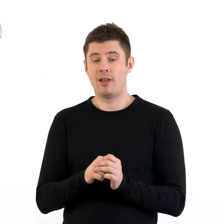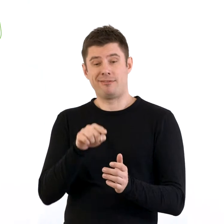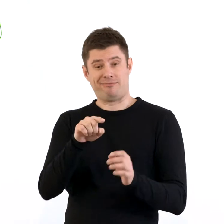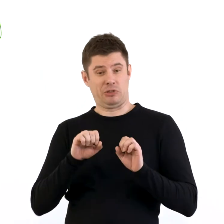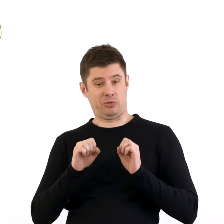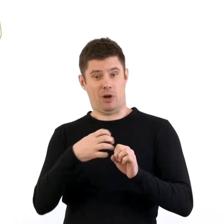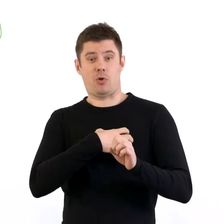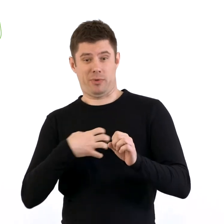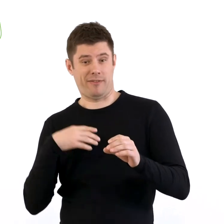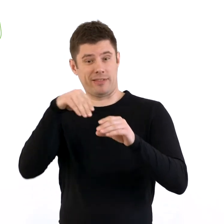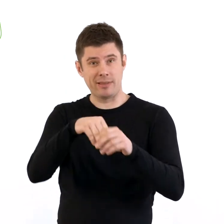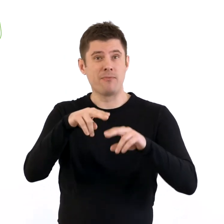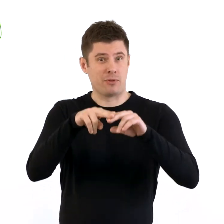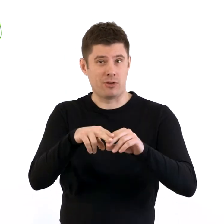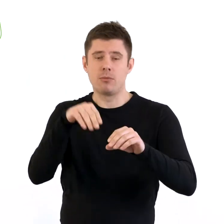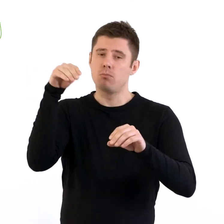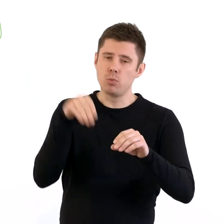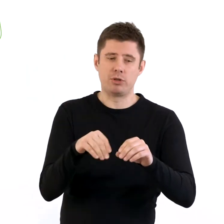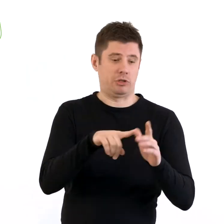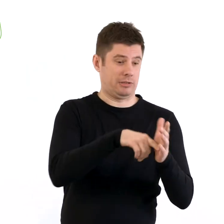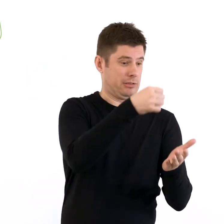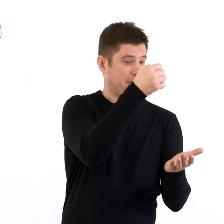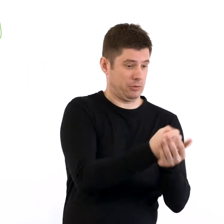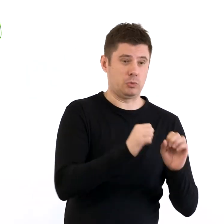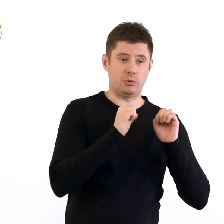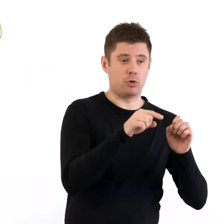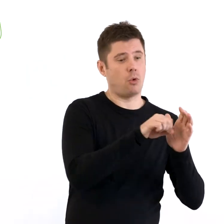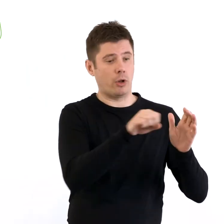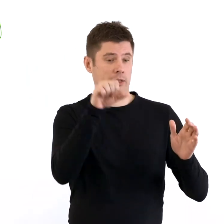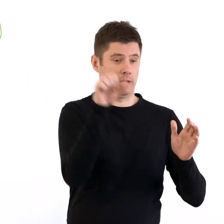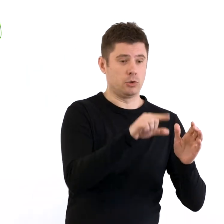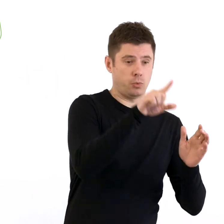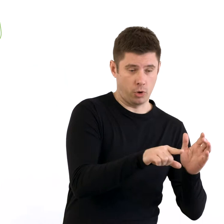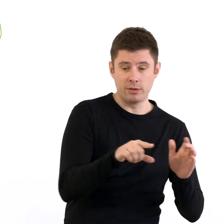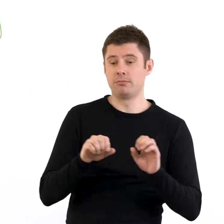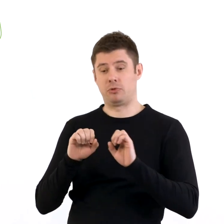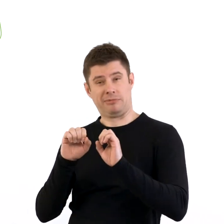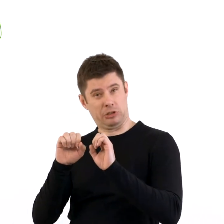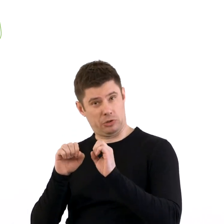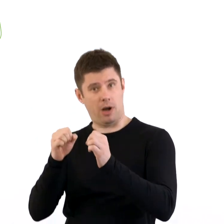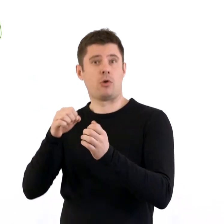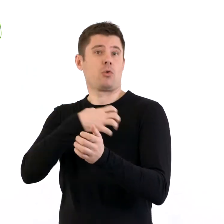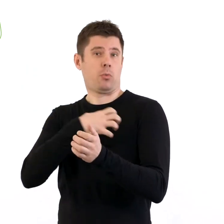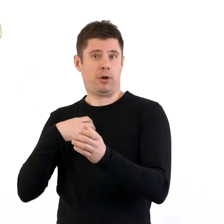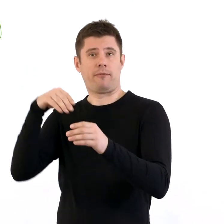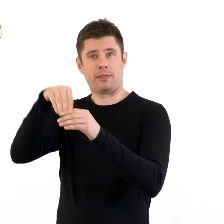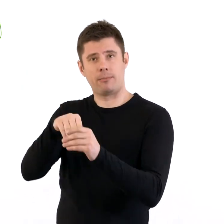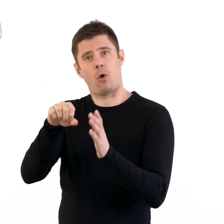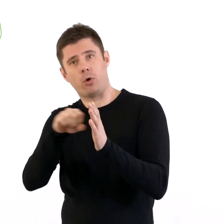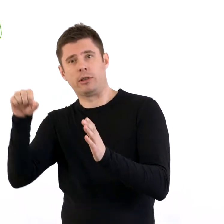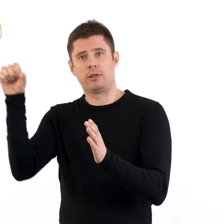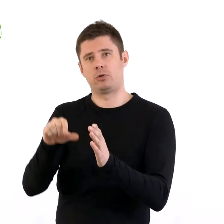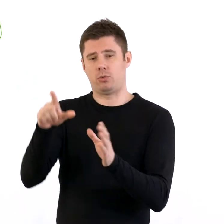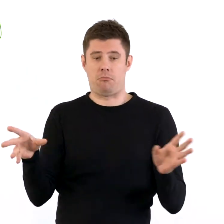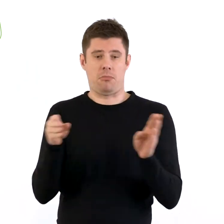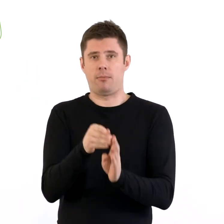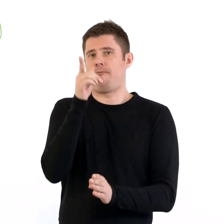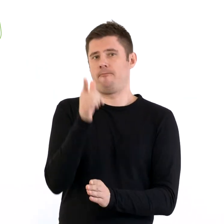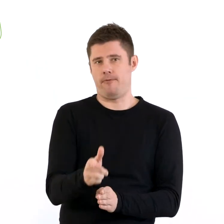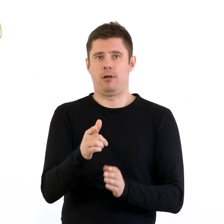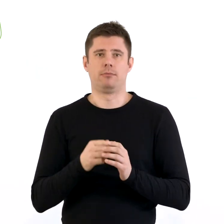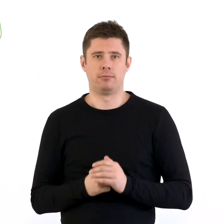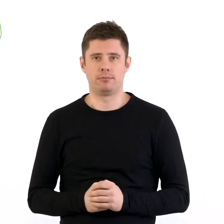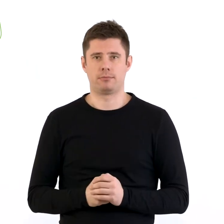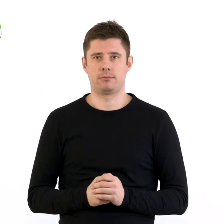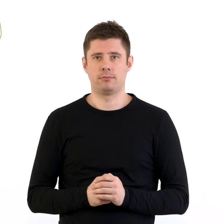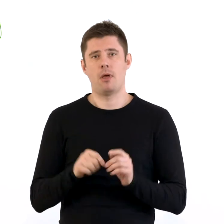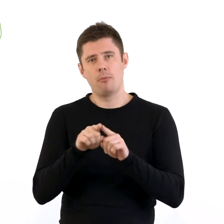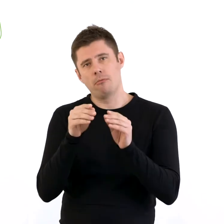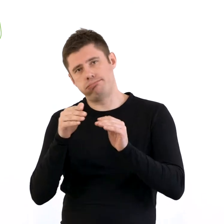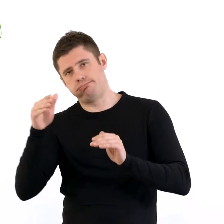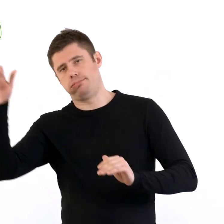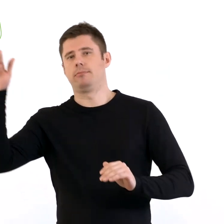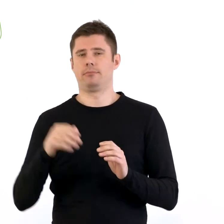Kwota przeznaczona na część dotyczącą działalności statutowej powinna być nie mniejsza niż na działalność gospodarczą, czyli przynajmniej 1000 zł lub więcej.